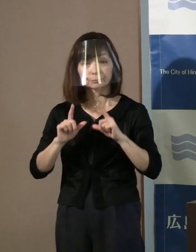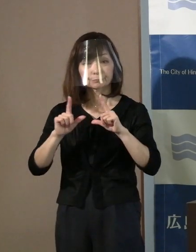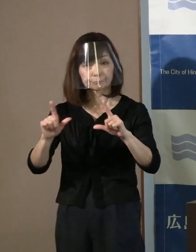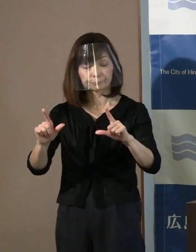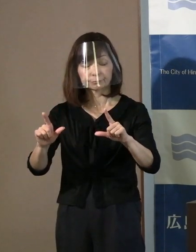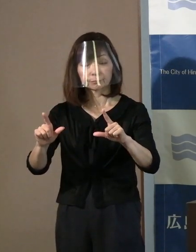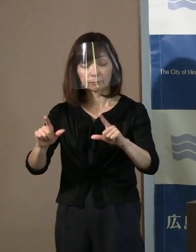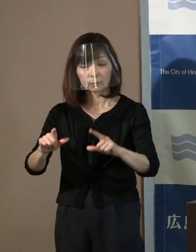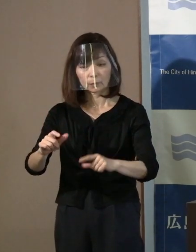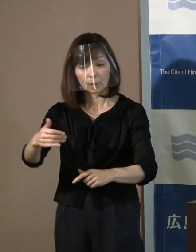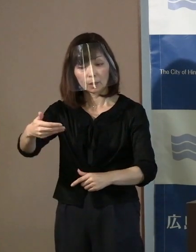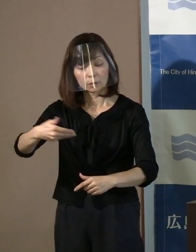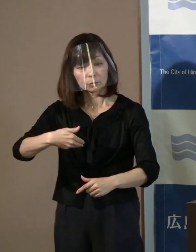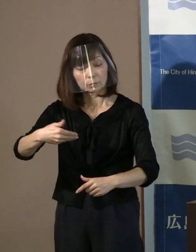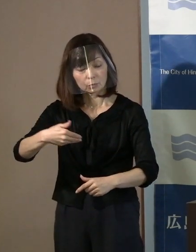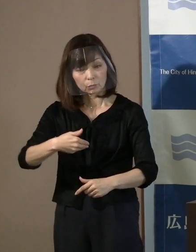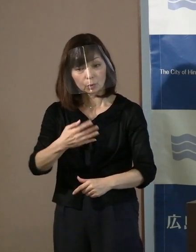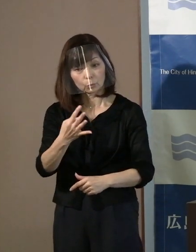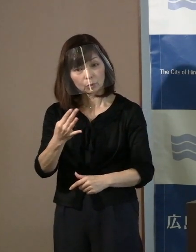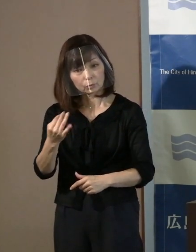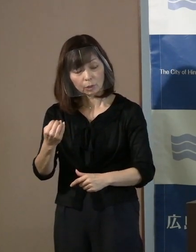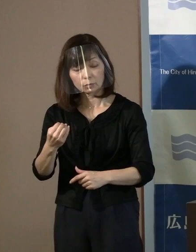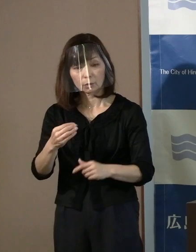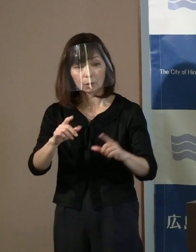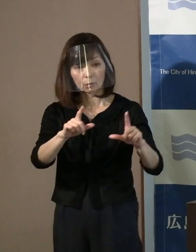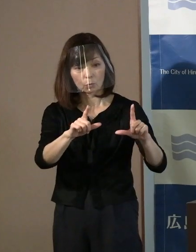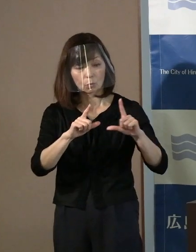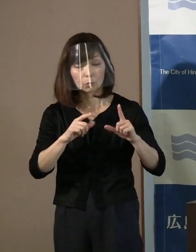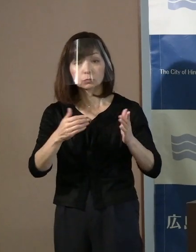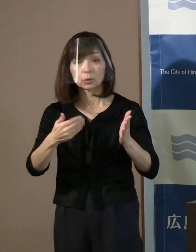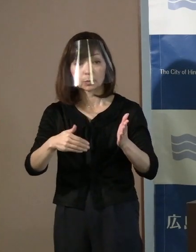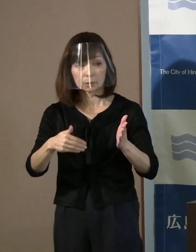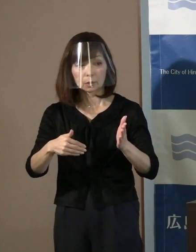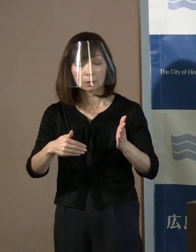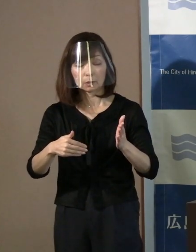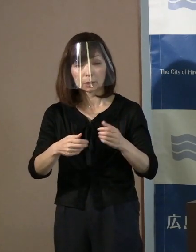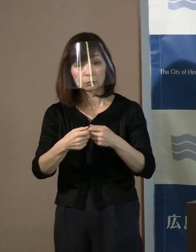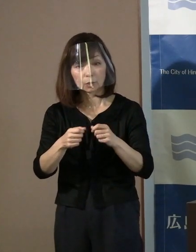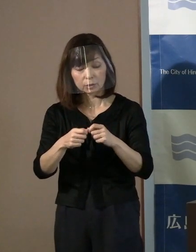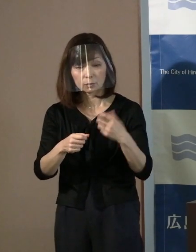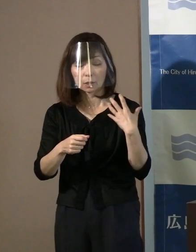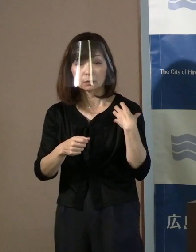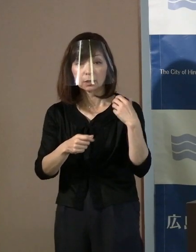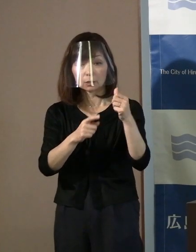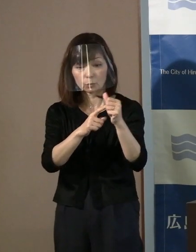私自身 ちょっと報告を受けていませんけれども､ 担当の方には､ ちょっとあとで聞いてください｡